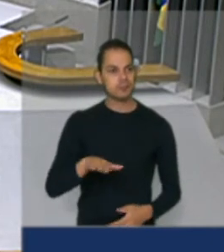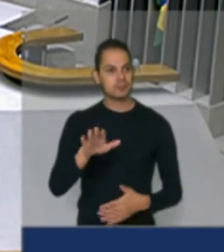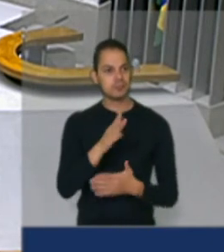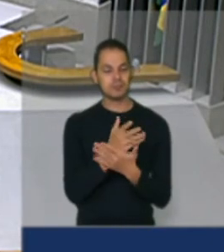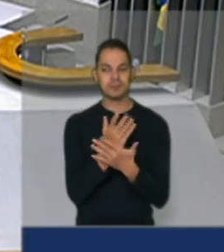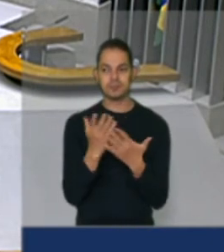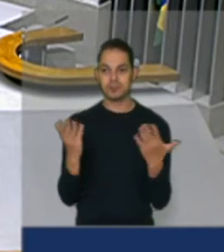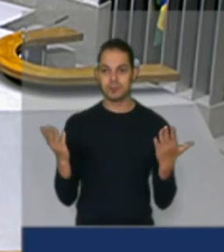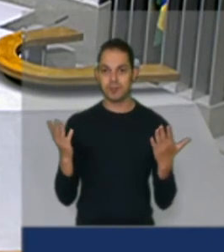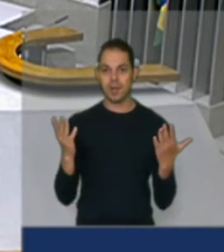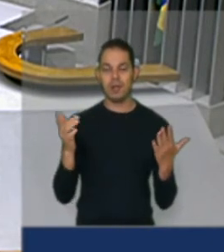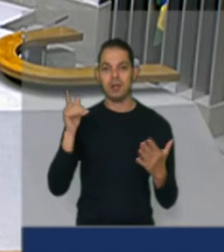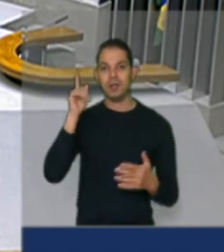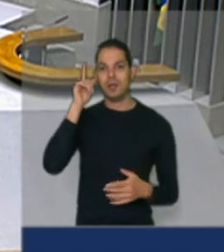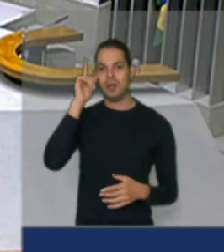[DEPUTADA]: SENHORAS E SENHORES DEPUTADOS, NÓS